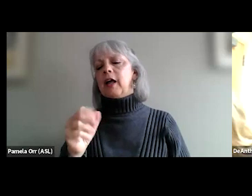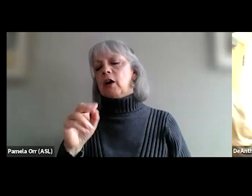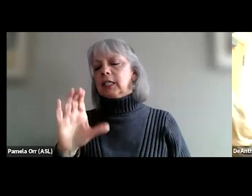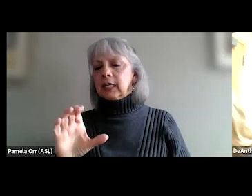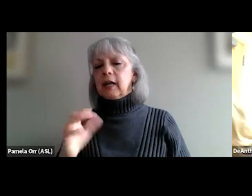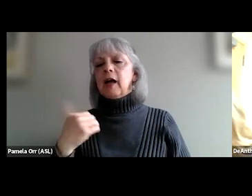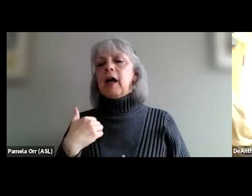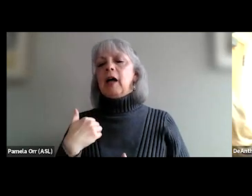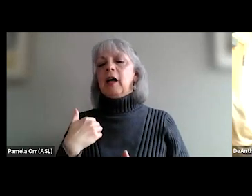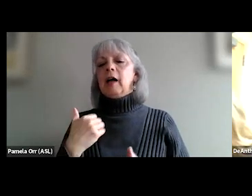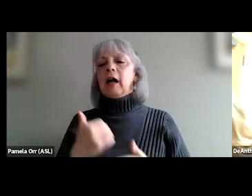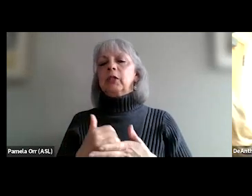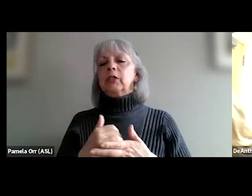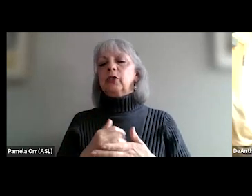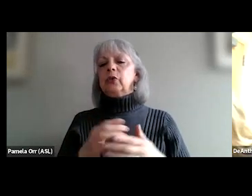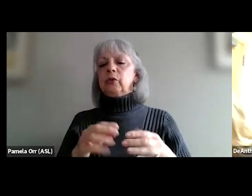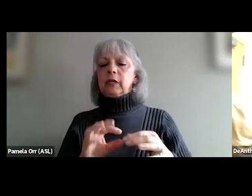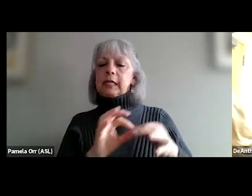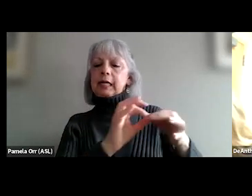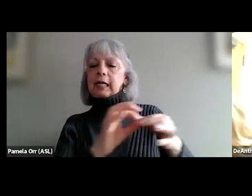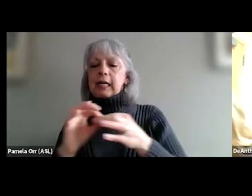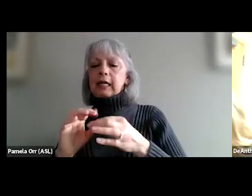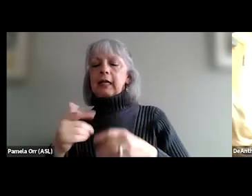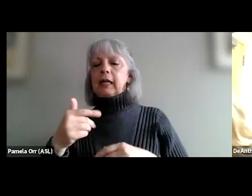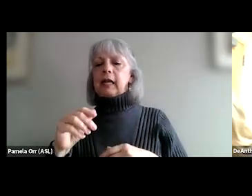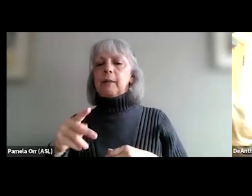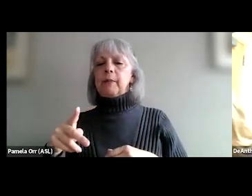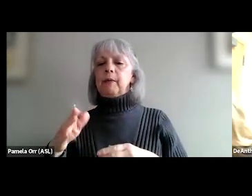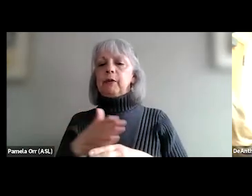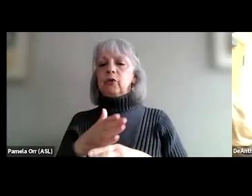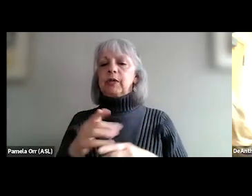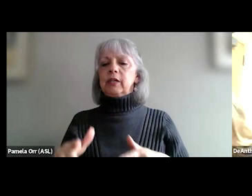entre los residentes y la atención que desean. Desarrollar continuamente una relación